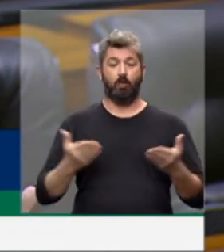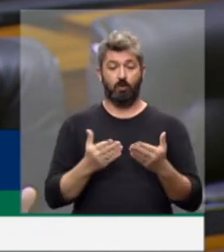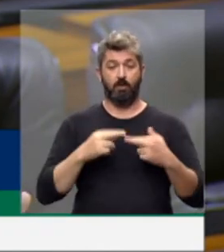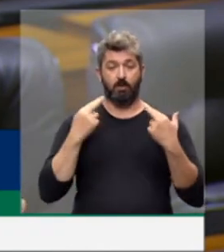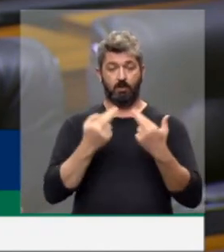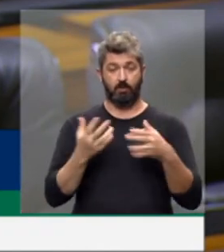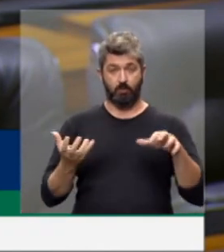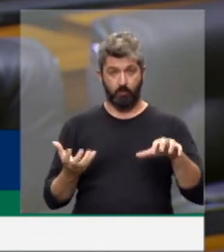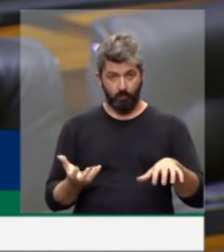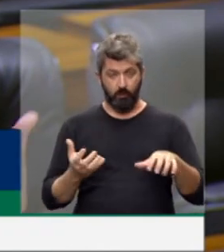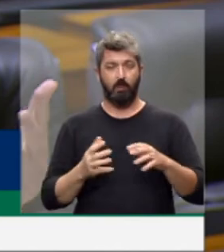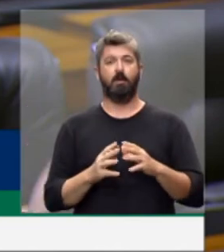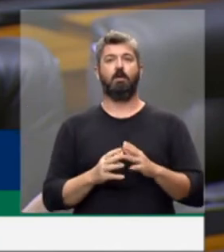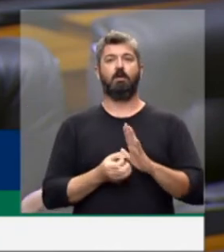NÃO FOSSE VOTADA, MAS INFELIZMENTE SE INSISTIU,